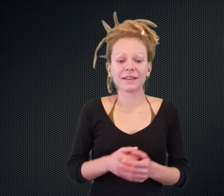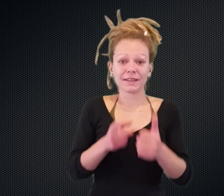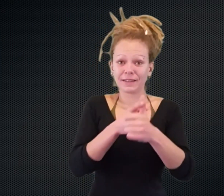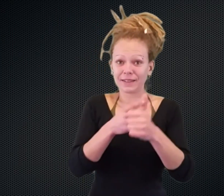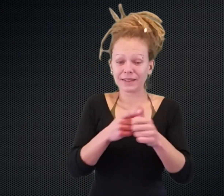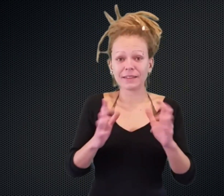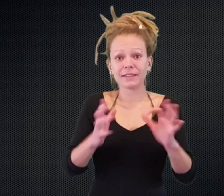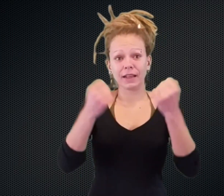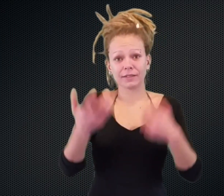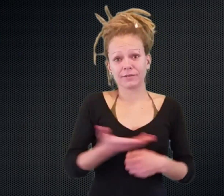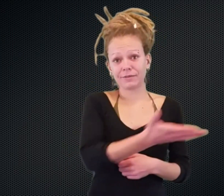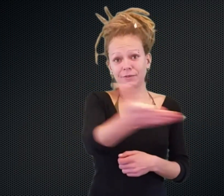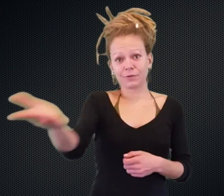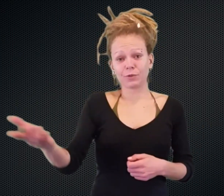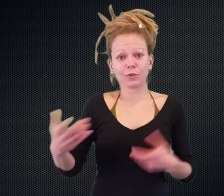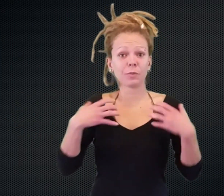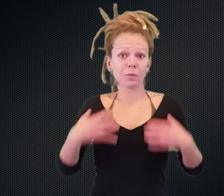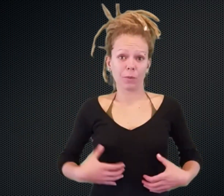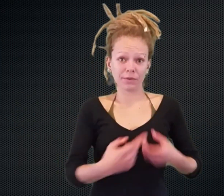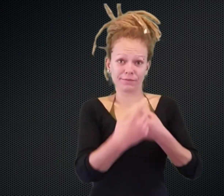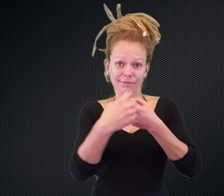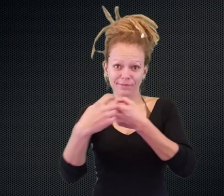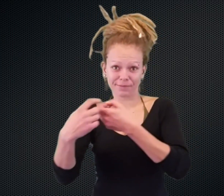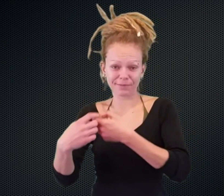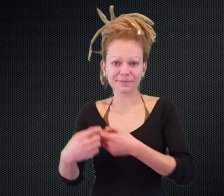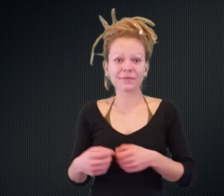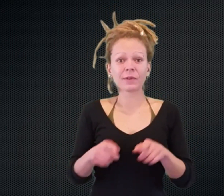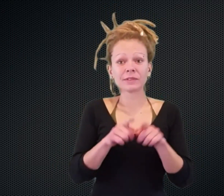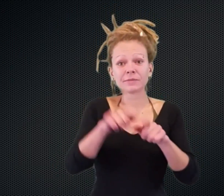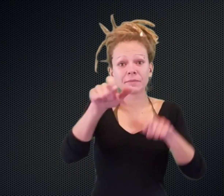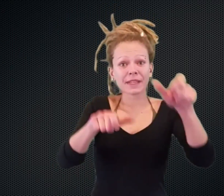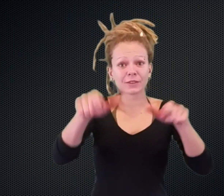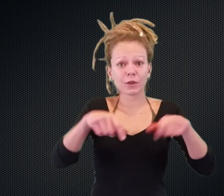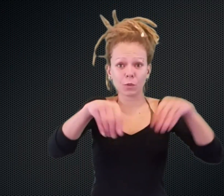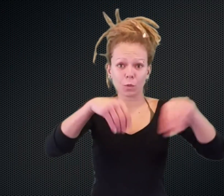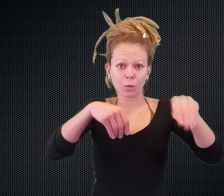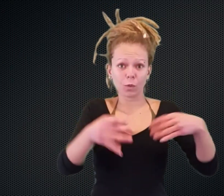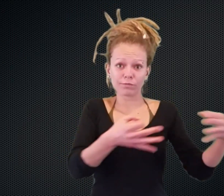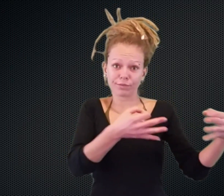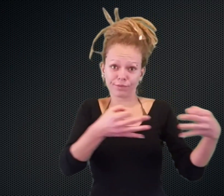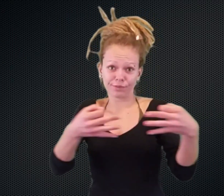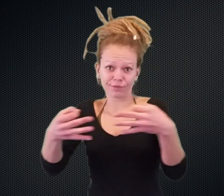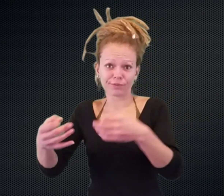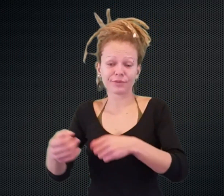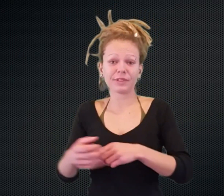1) - Grâce à vous membres adhérents, grâce aux donateurs réguliers,